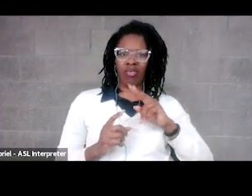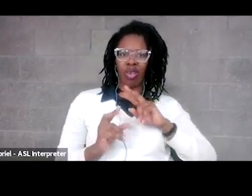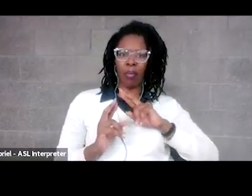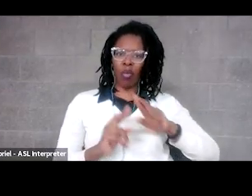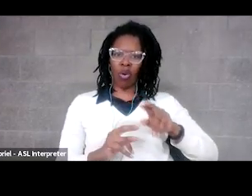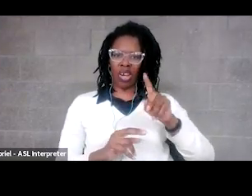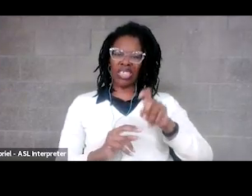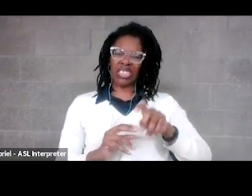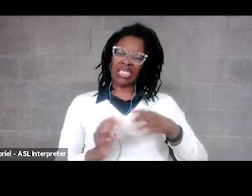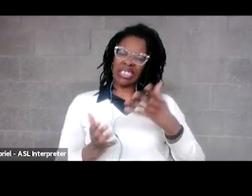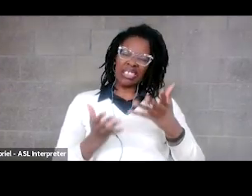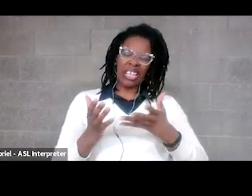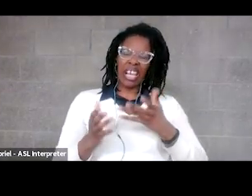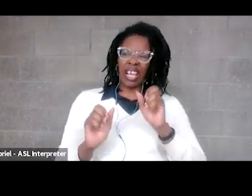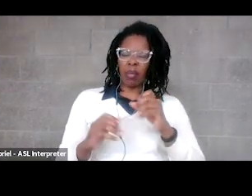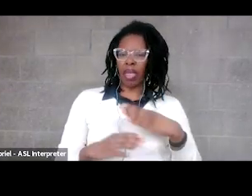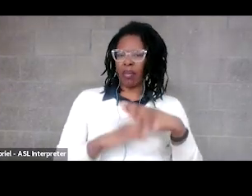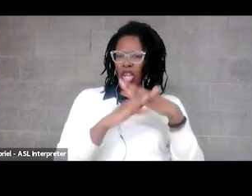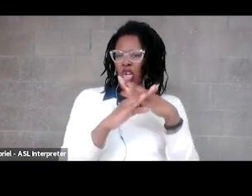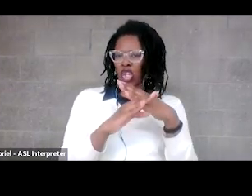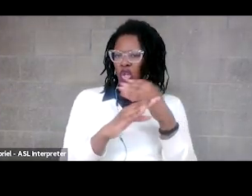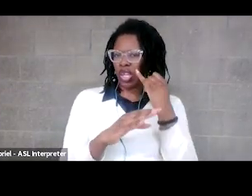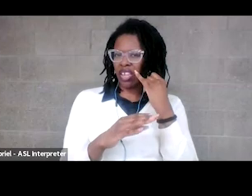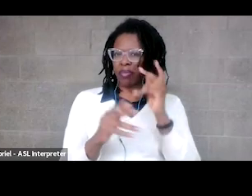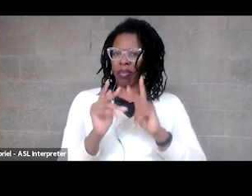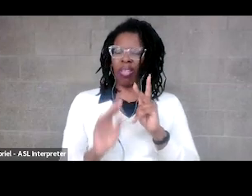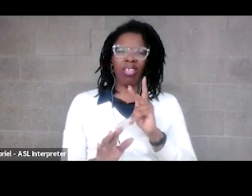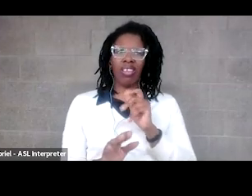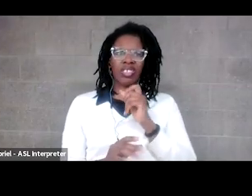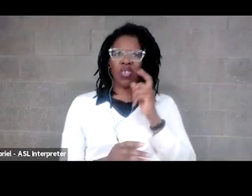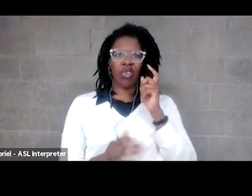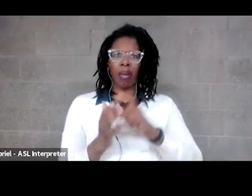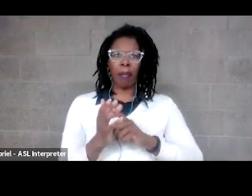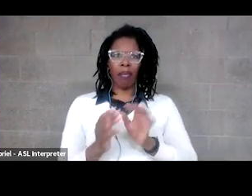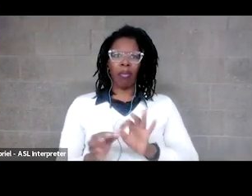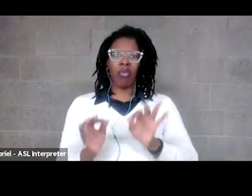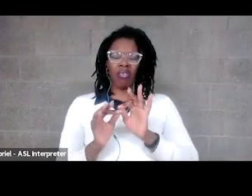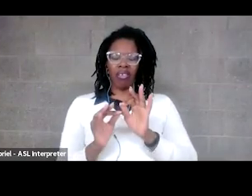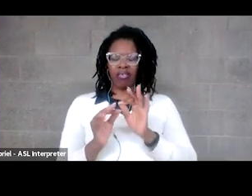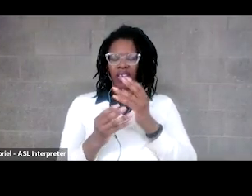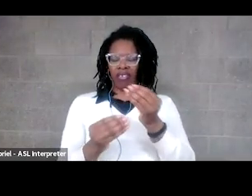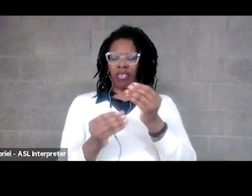lo que puede convertirse en una barrera si las personas no recuerdan algunos de esos datos clave. Pero si eso ocurre,